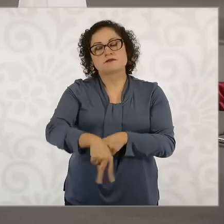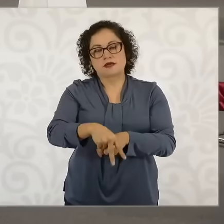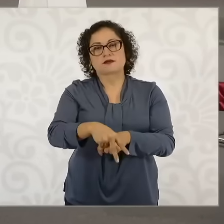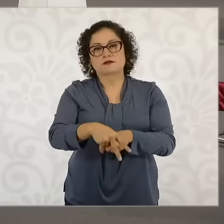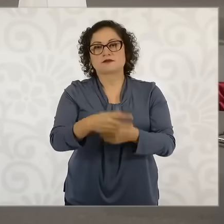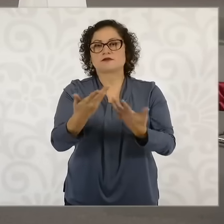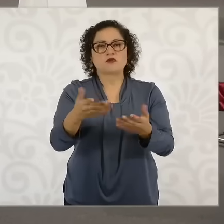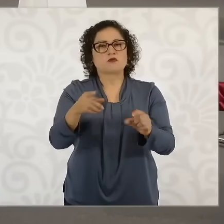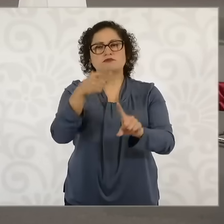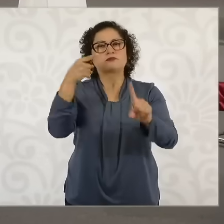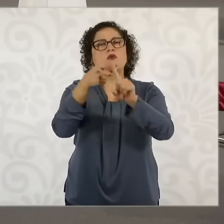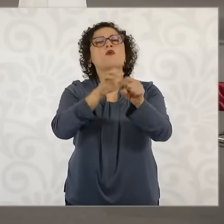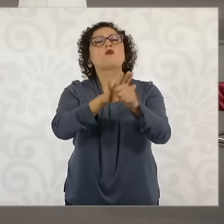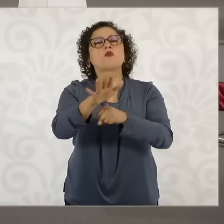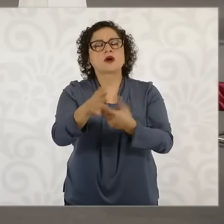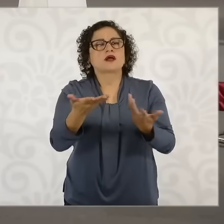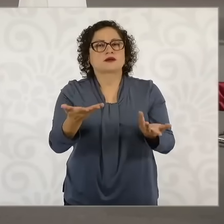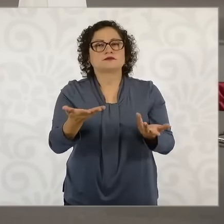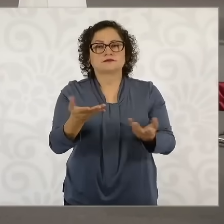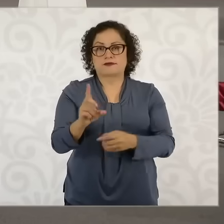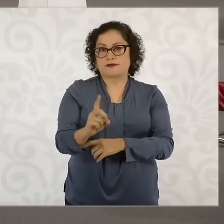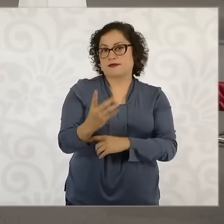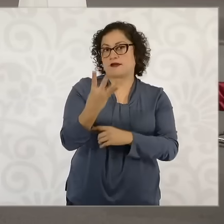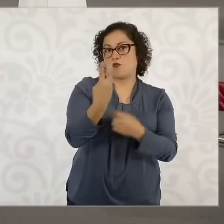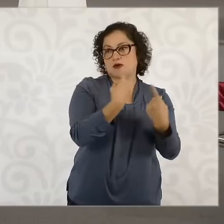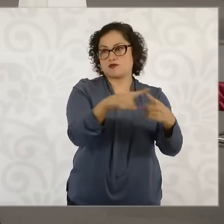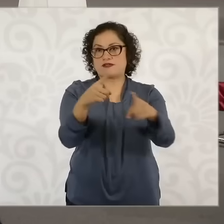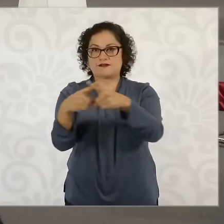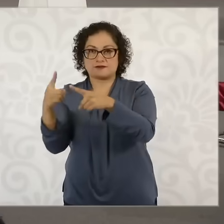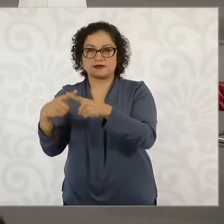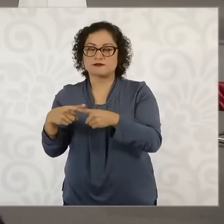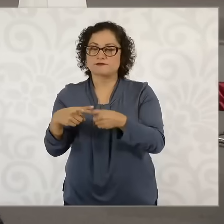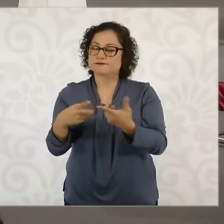de planeación que estamos considerando 34 operaciones, siempre cumpliendo toda la